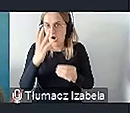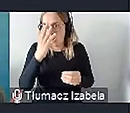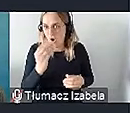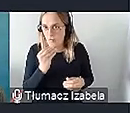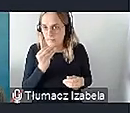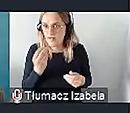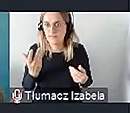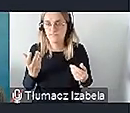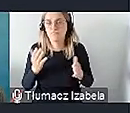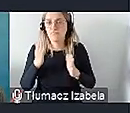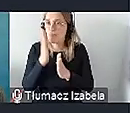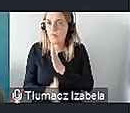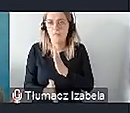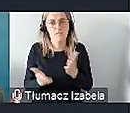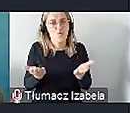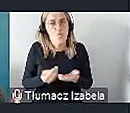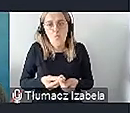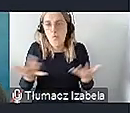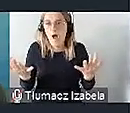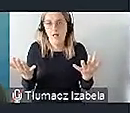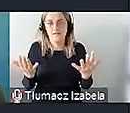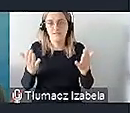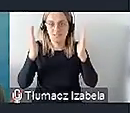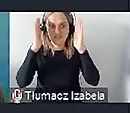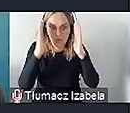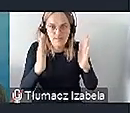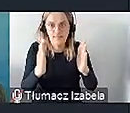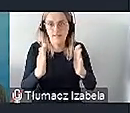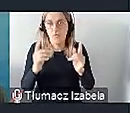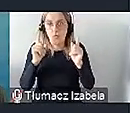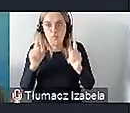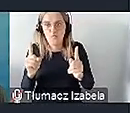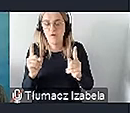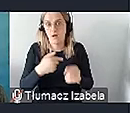ułatwia nam zdobycie koncentracji, uwagi naszych słuchaczy.